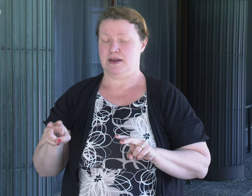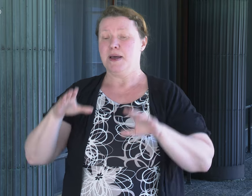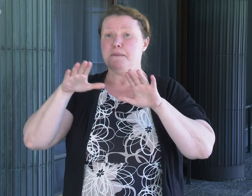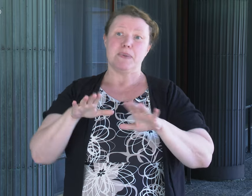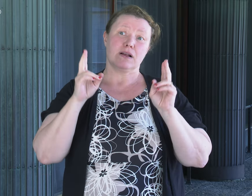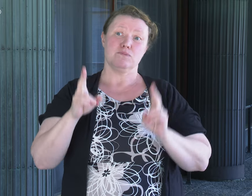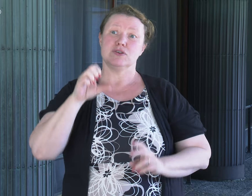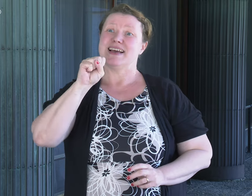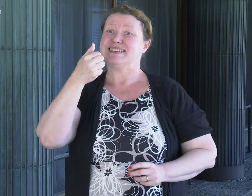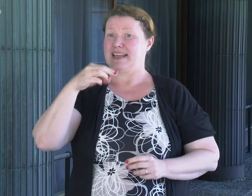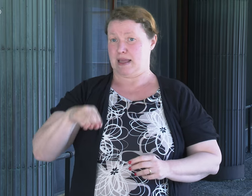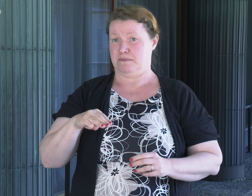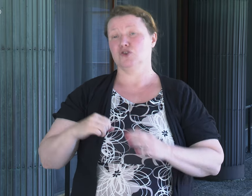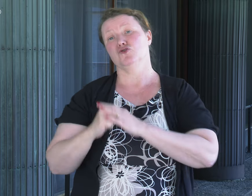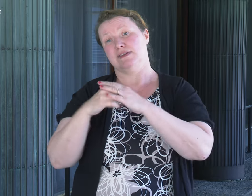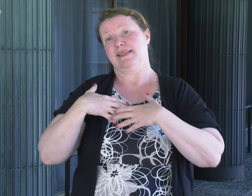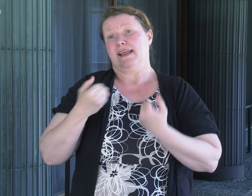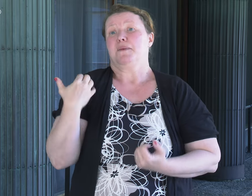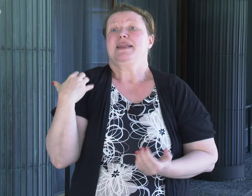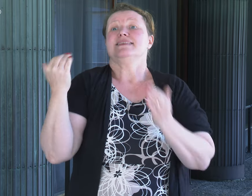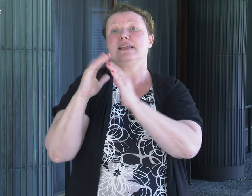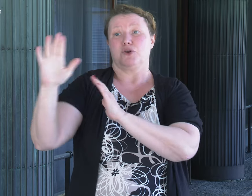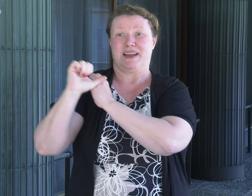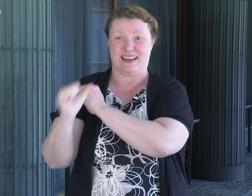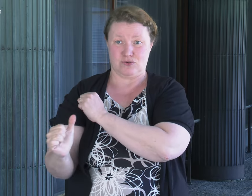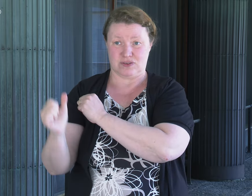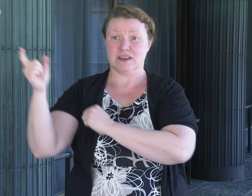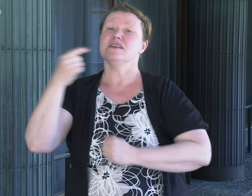Paikalla oli myös sosiaali- ja terveysministeriön edustaja, -